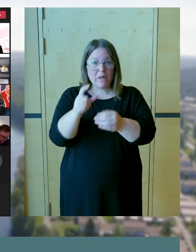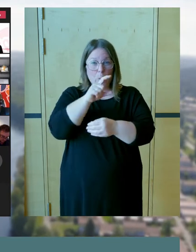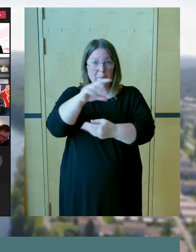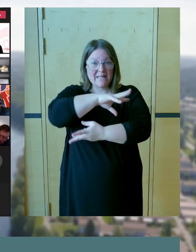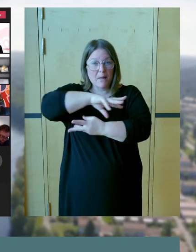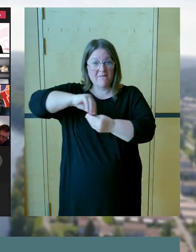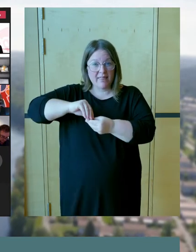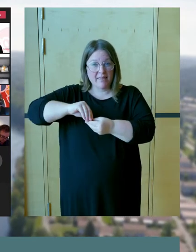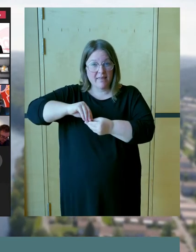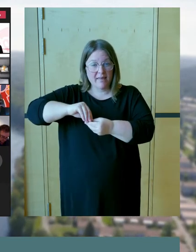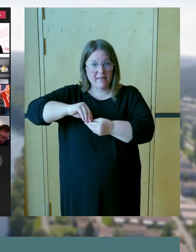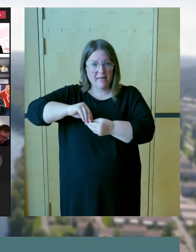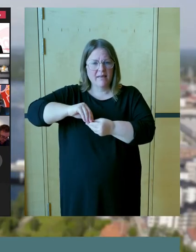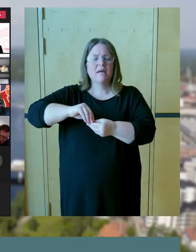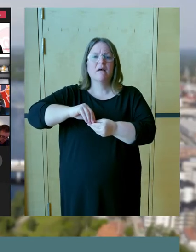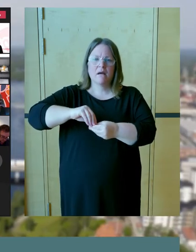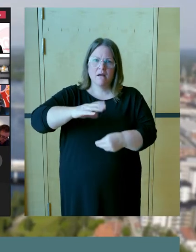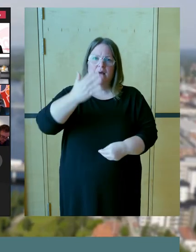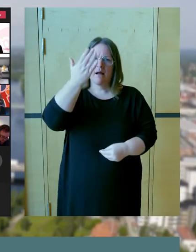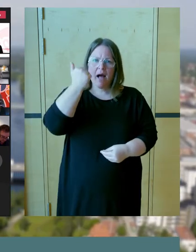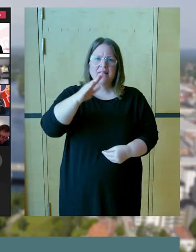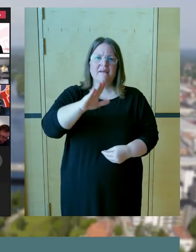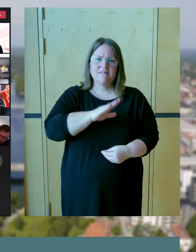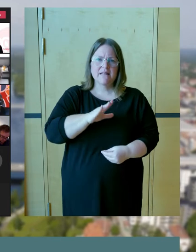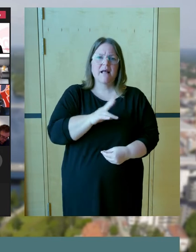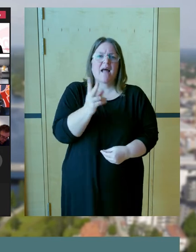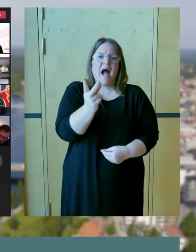Att det kan finnas andra intressenter att bygga